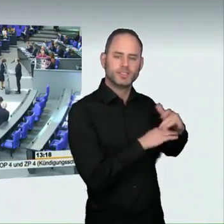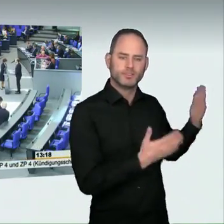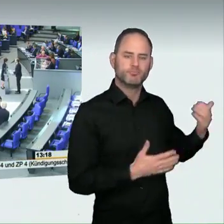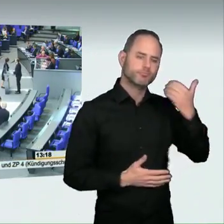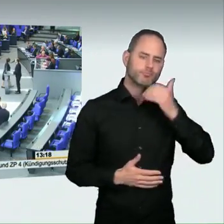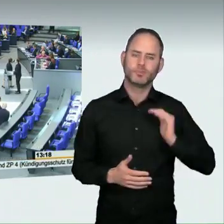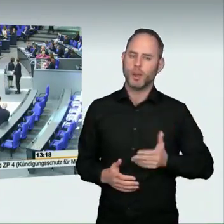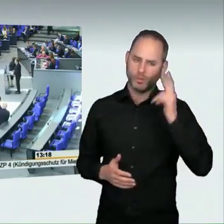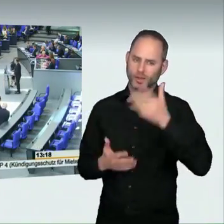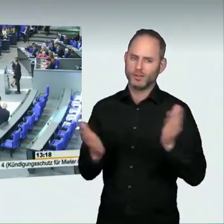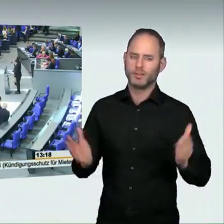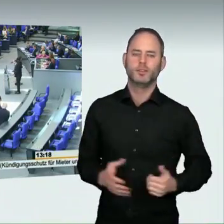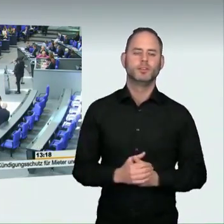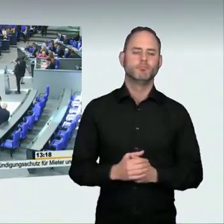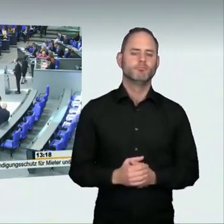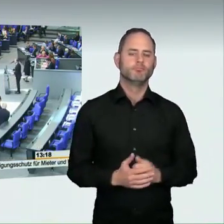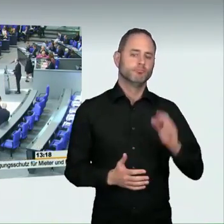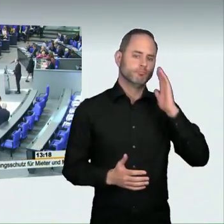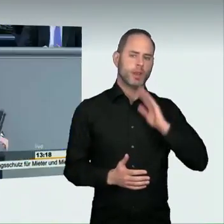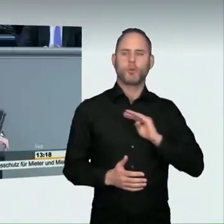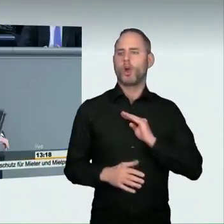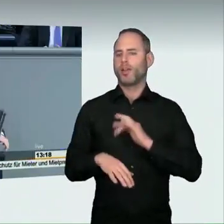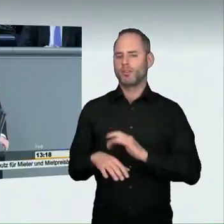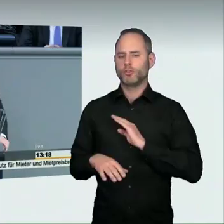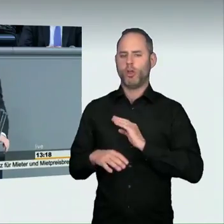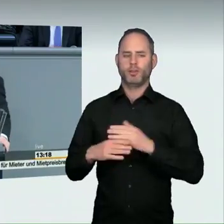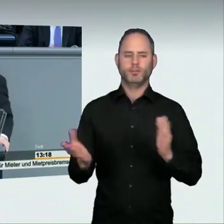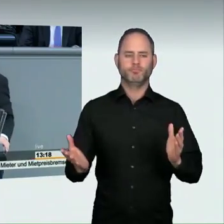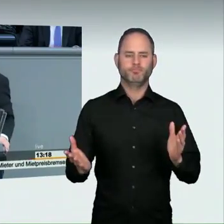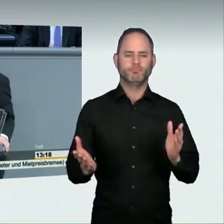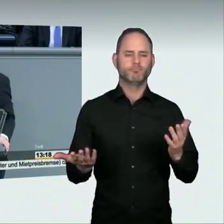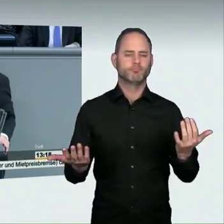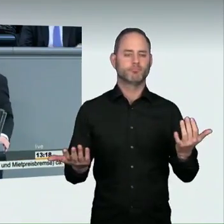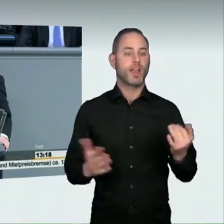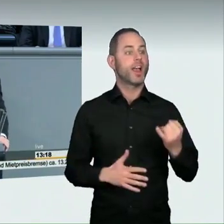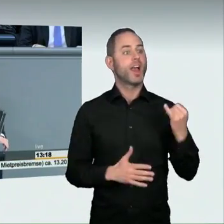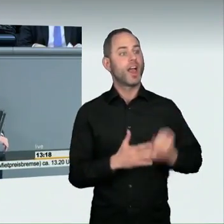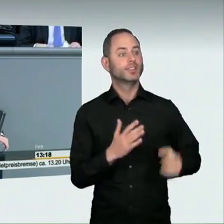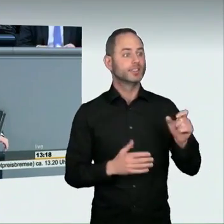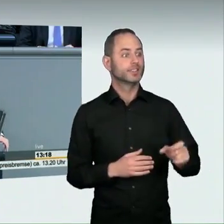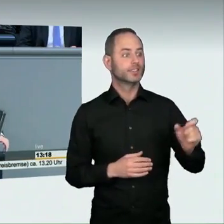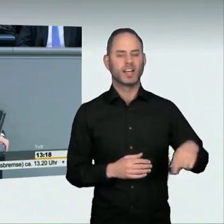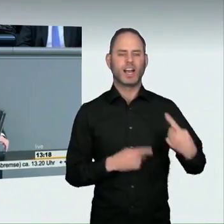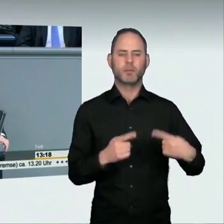Ich werde versuchen, mich kurzzufassen. Viele warten ja auf die namentliche Abstimmung. Wir behandeln heute ein wichtiges Thema: